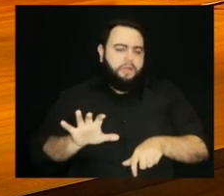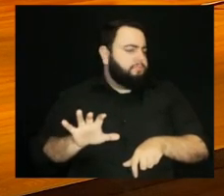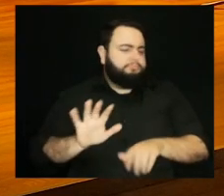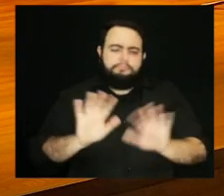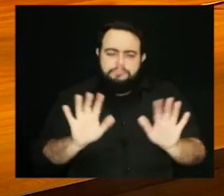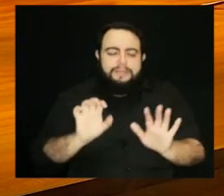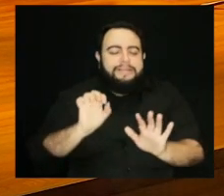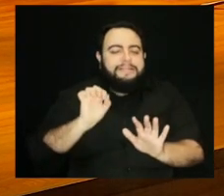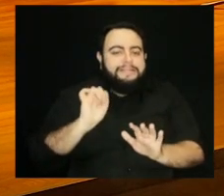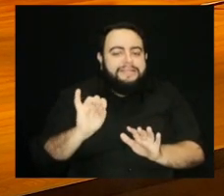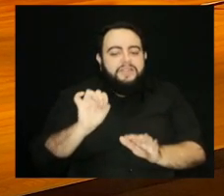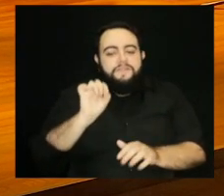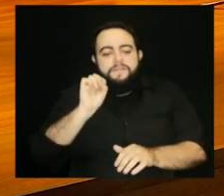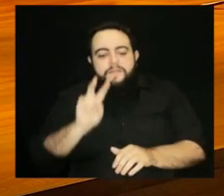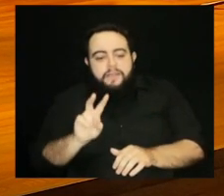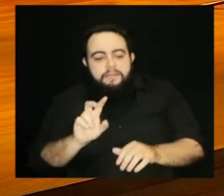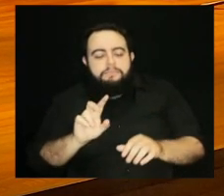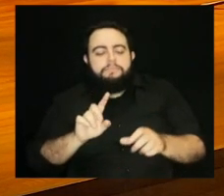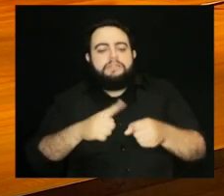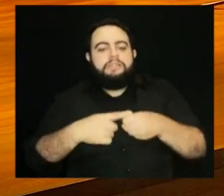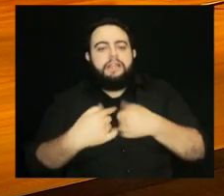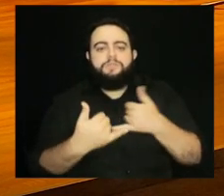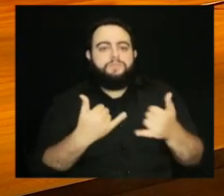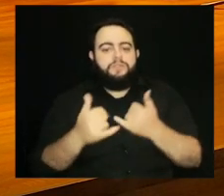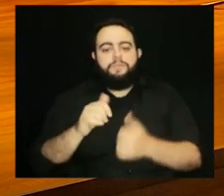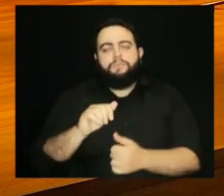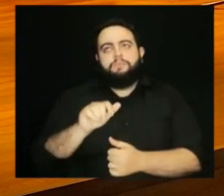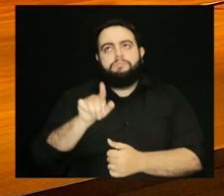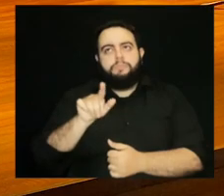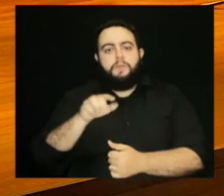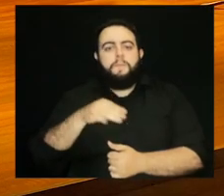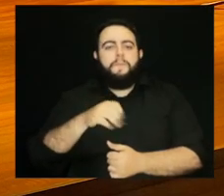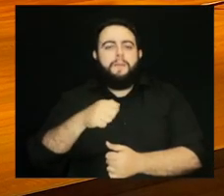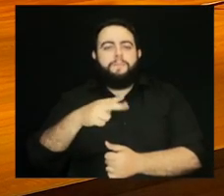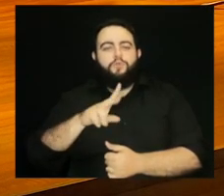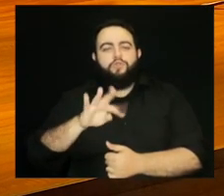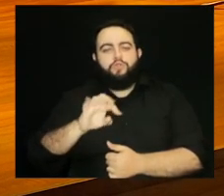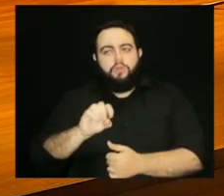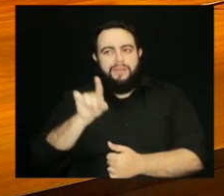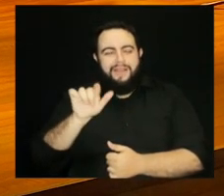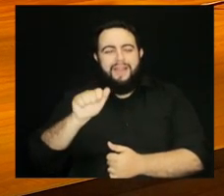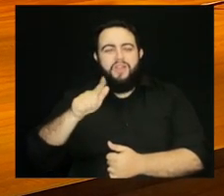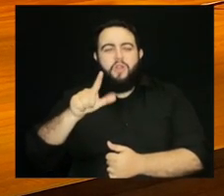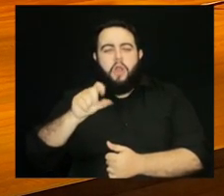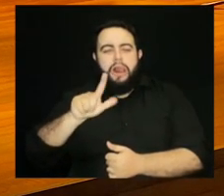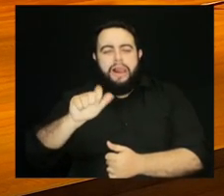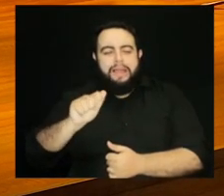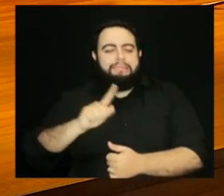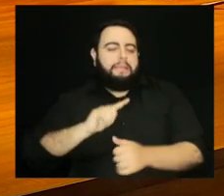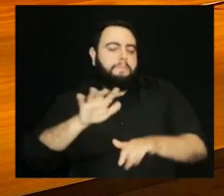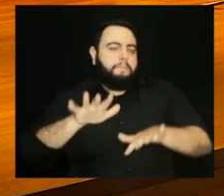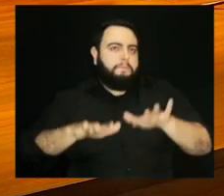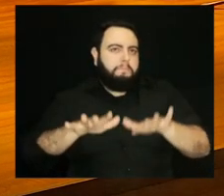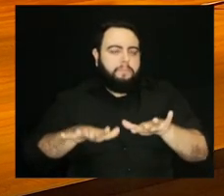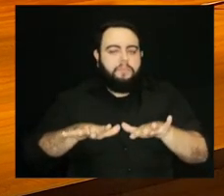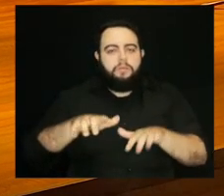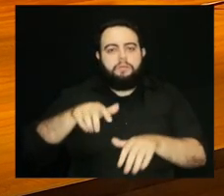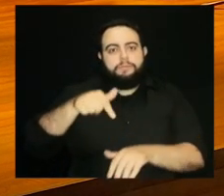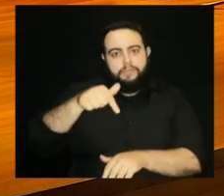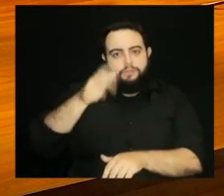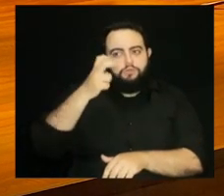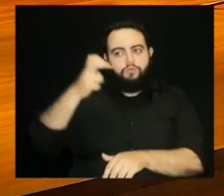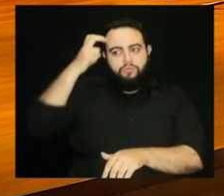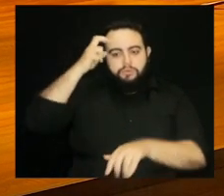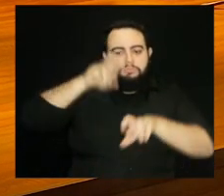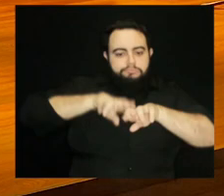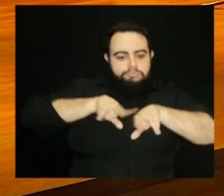uma cidade, Angola, Maputo que tem sete culturas diferentes que formam a população